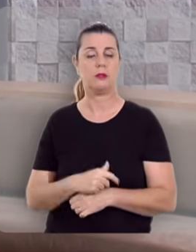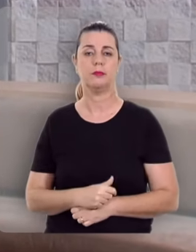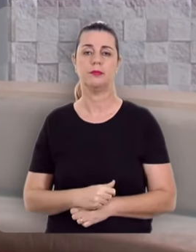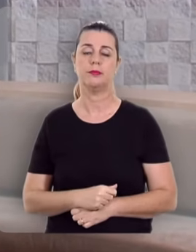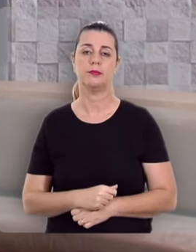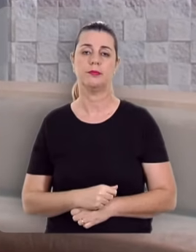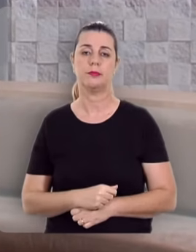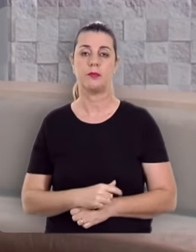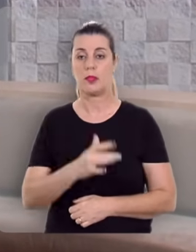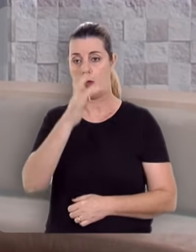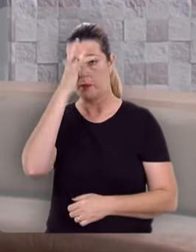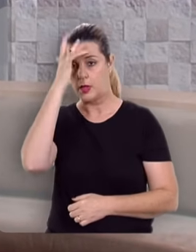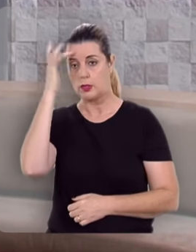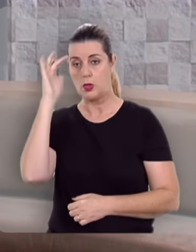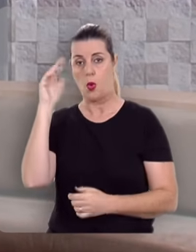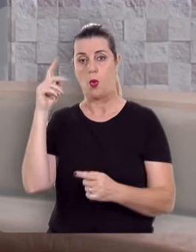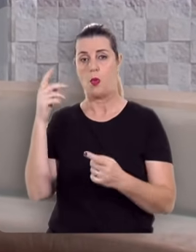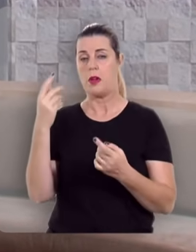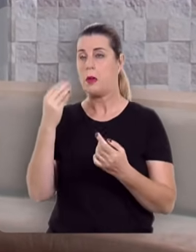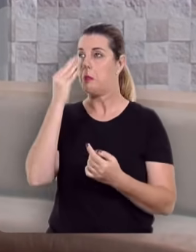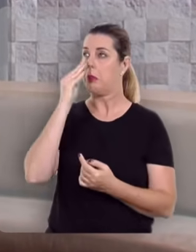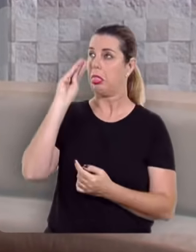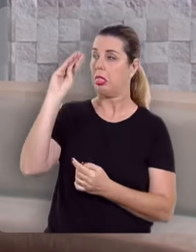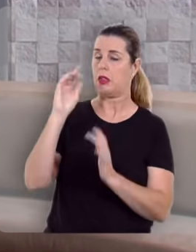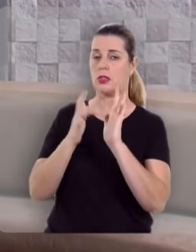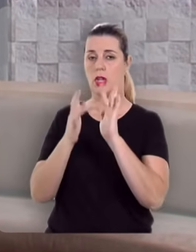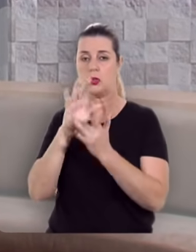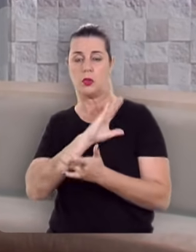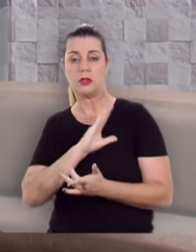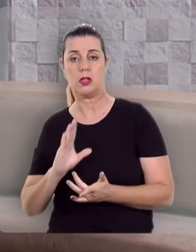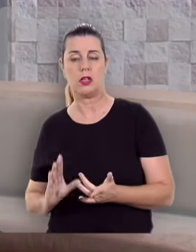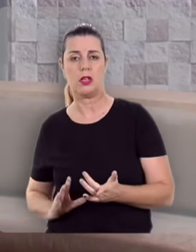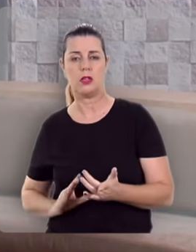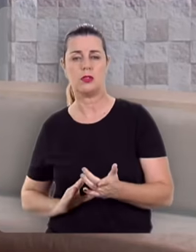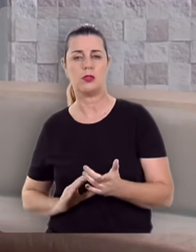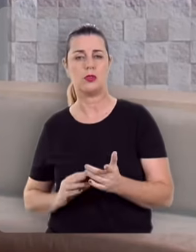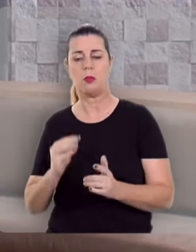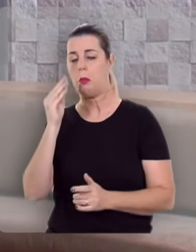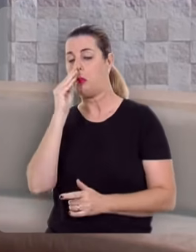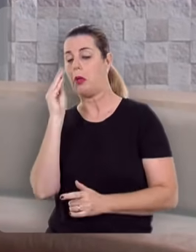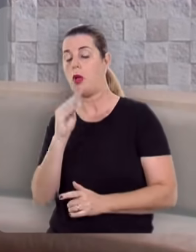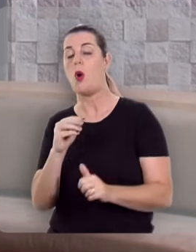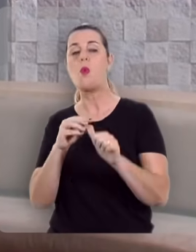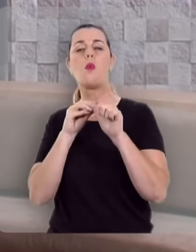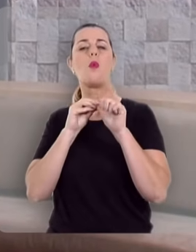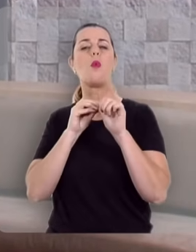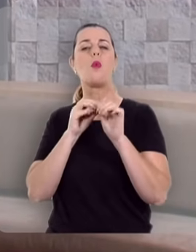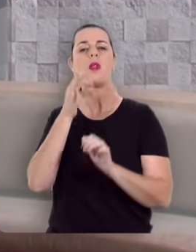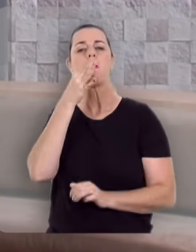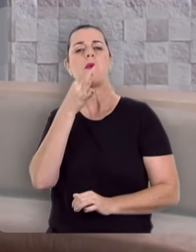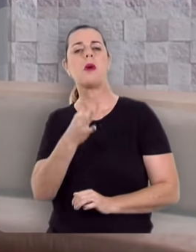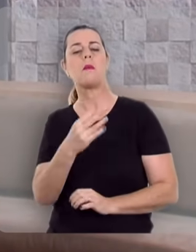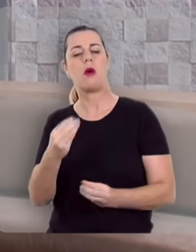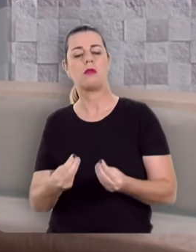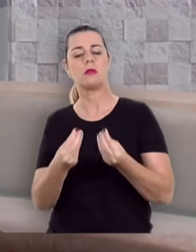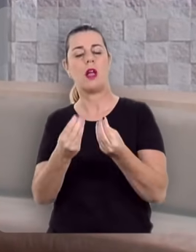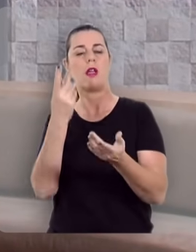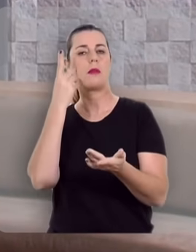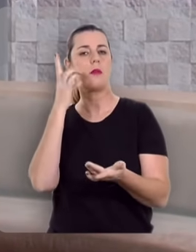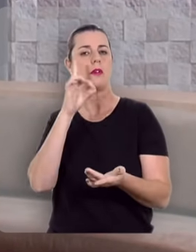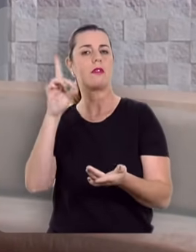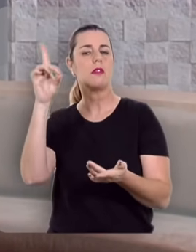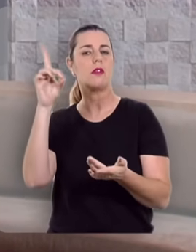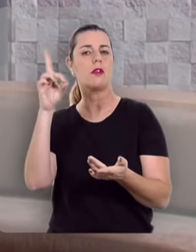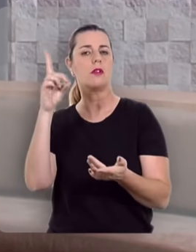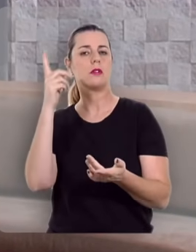aqueles que rejeitam a Cristo rejeita uma única proposta dada por Deus para o homem ser salvo